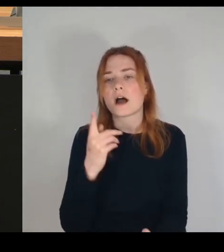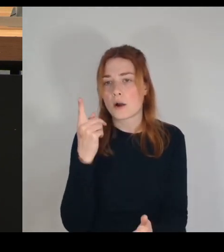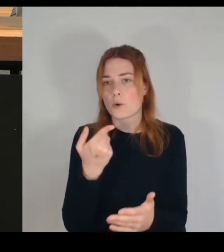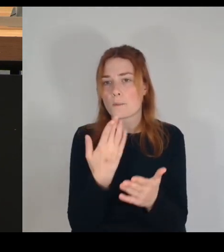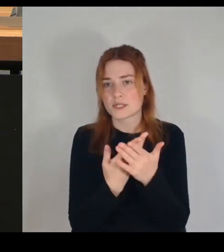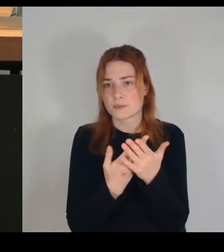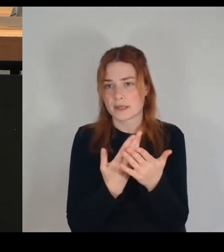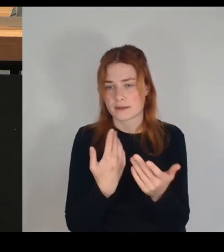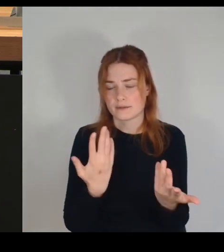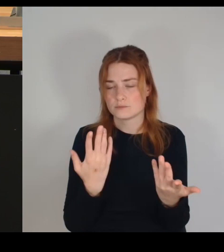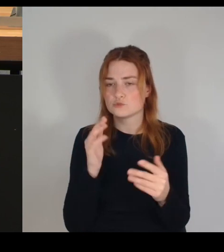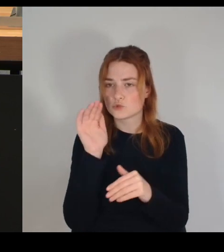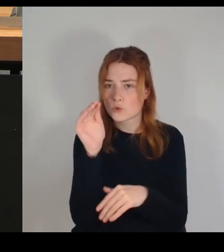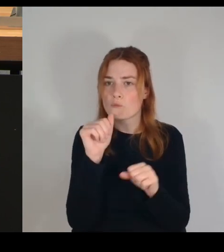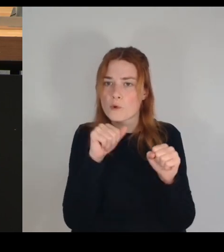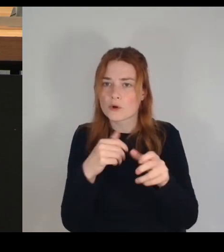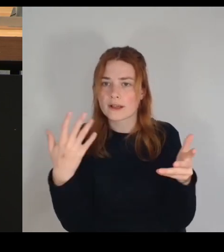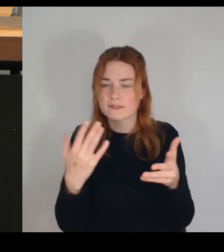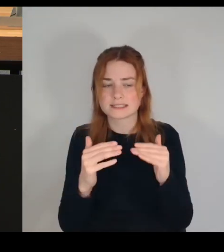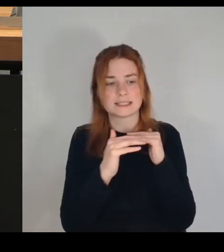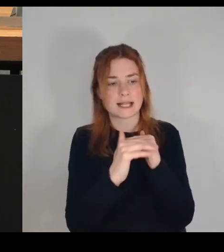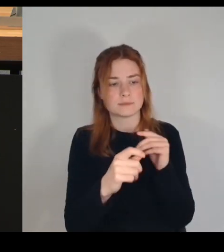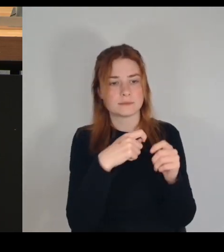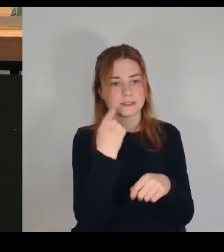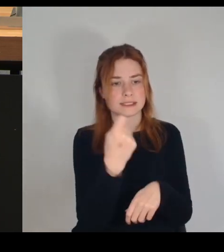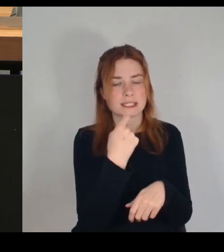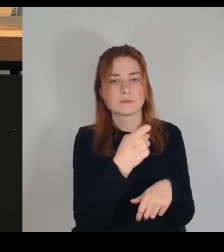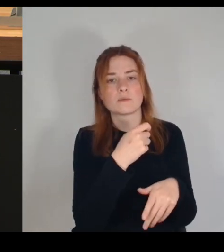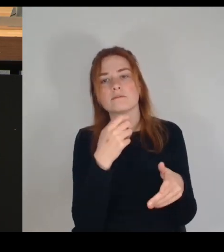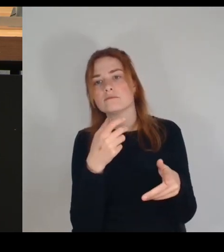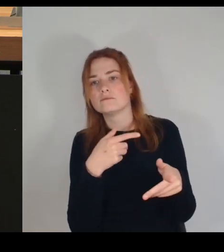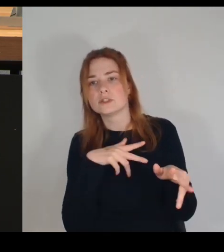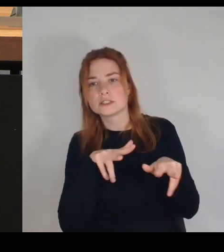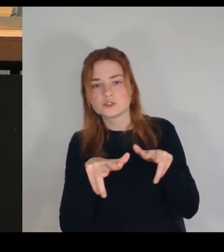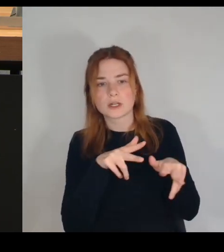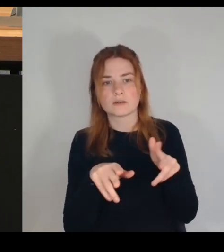BE, welche in hoher Qualität und sehr effizient Dienstleistungen für